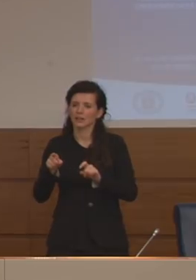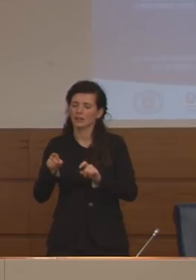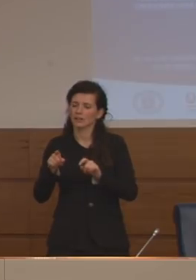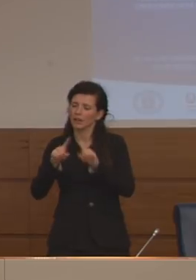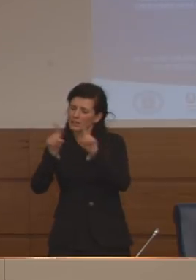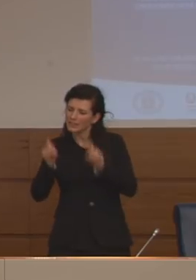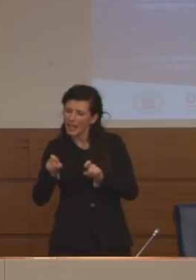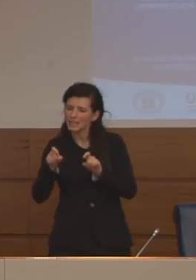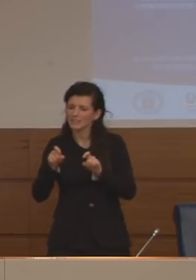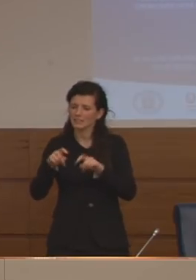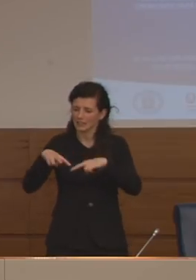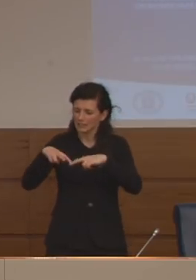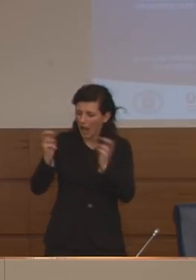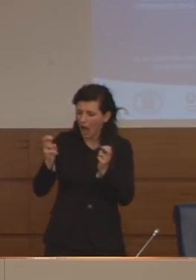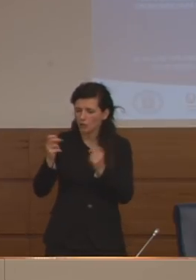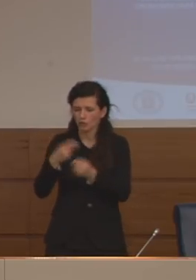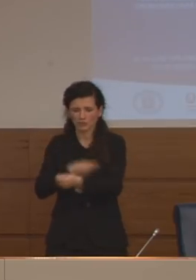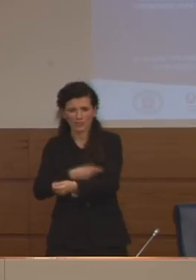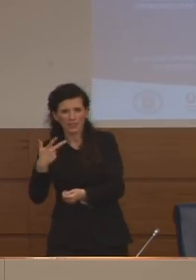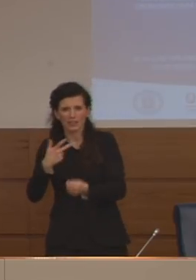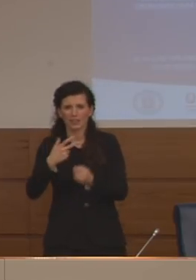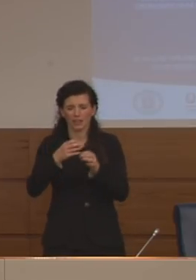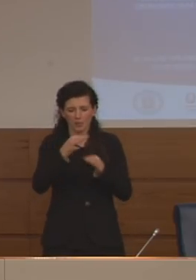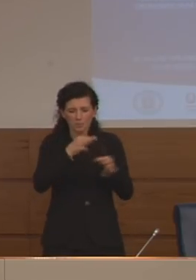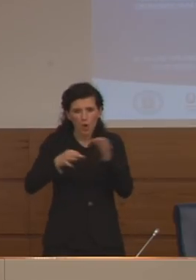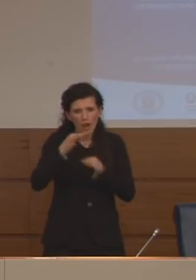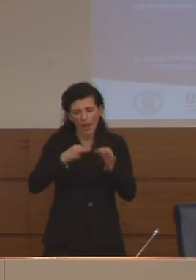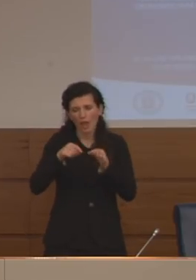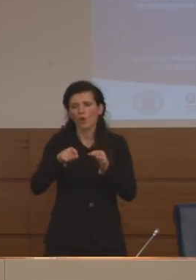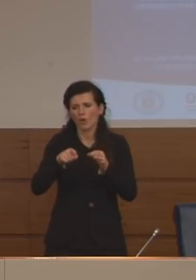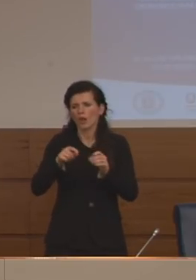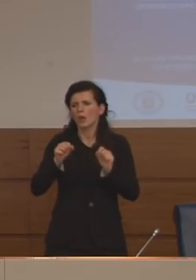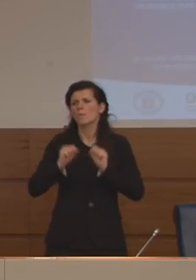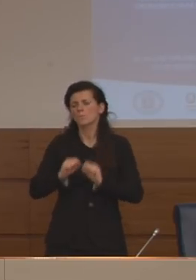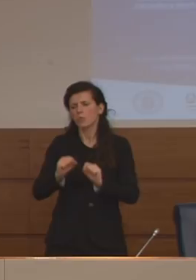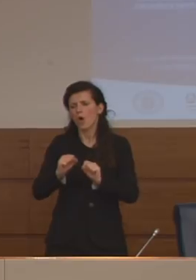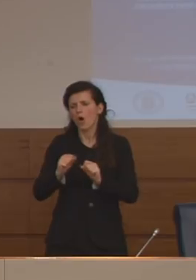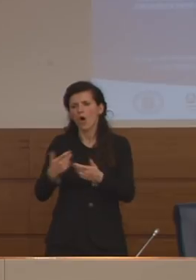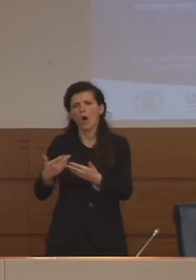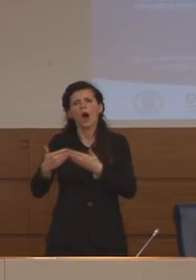può influenzare anche le modalità e le politiche che usi o che puoi raccomandare